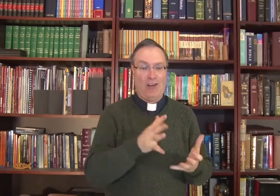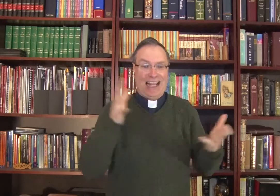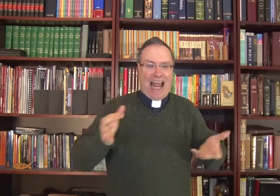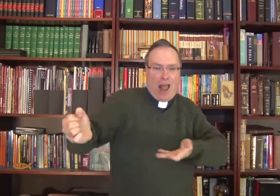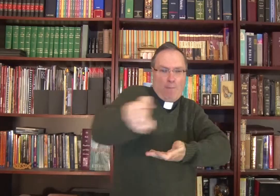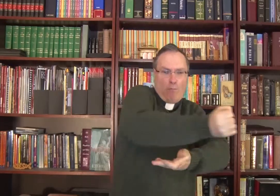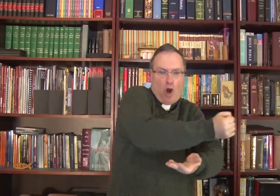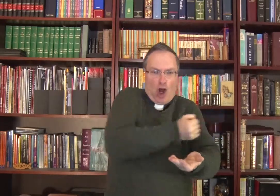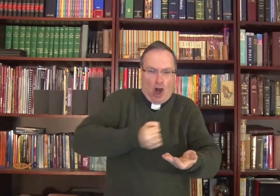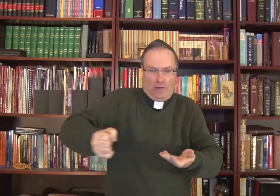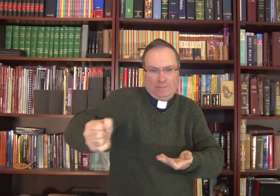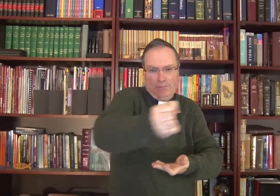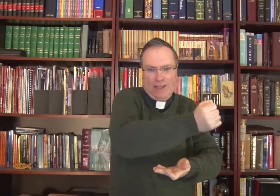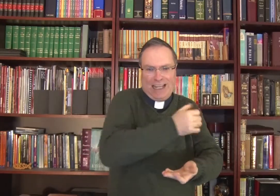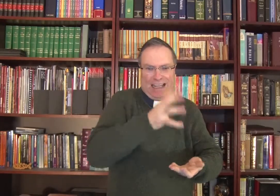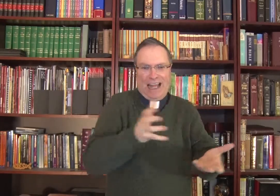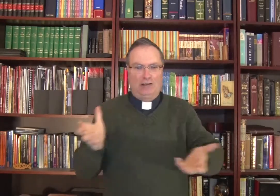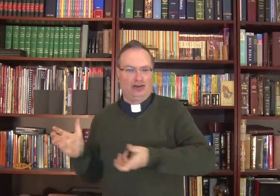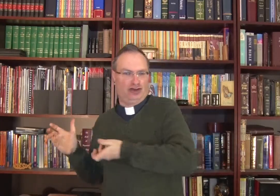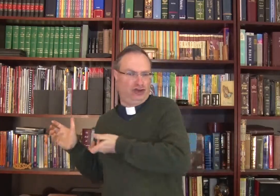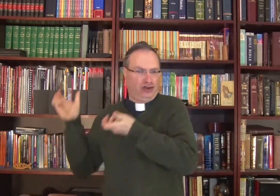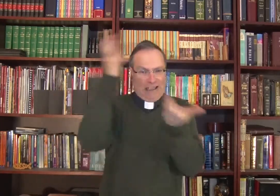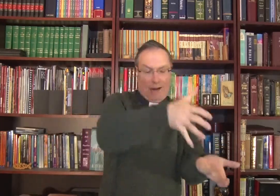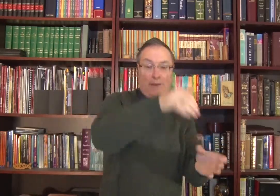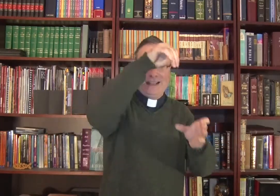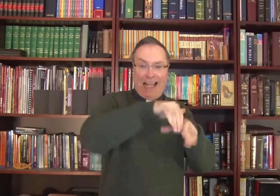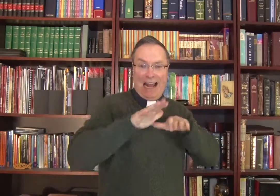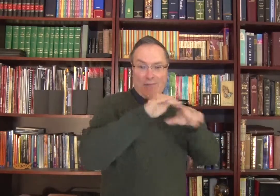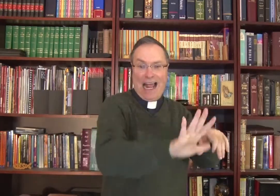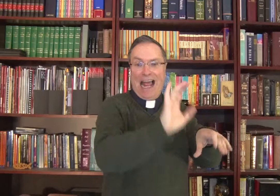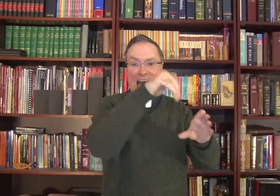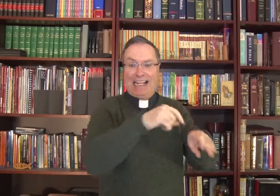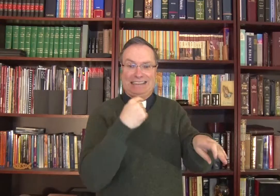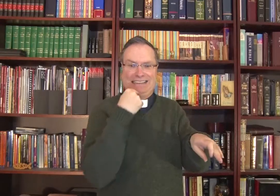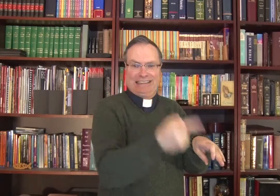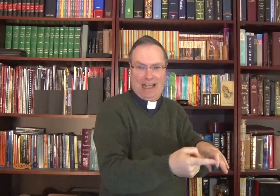à une grande meule et il la jeta dans la mer en disant: